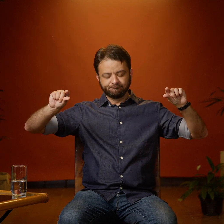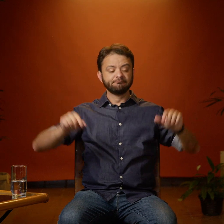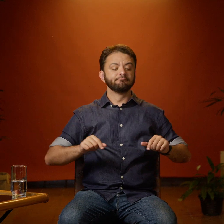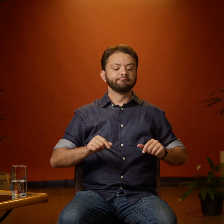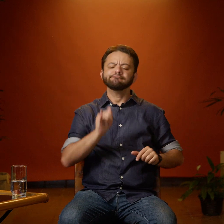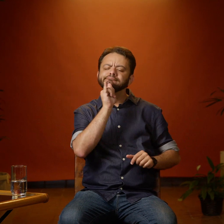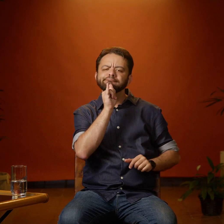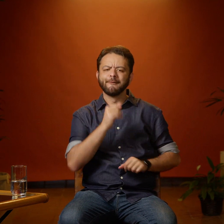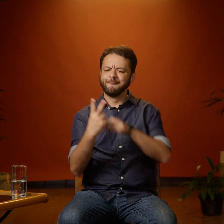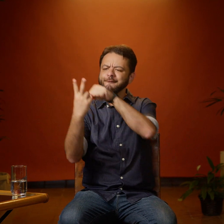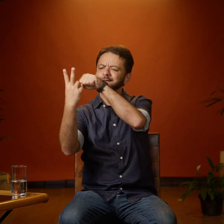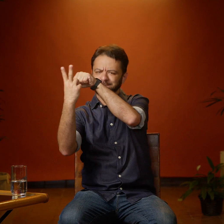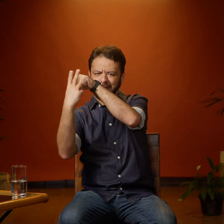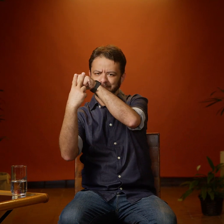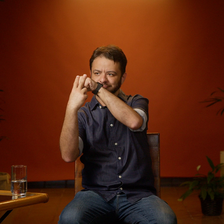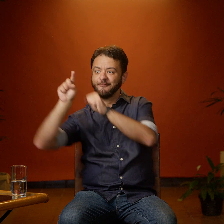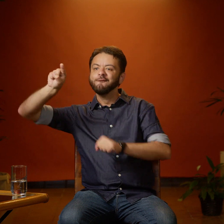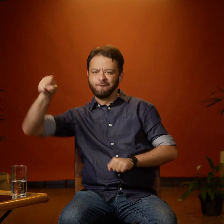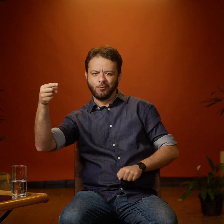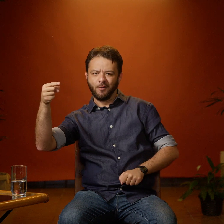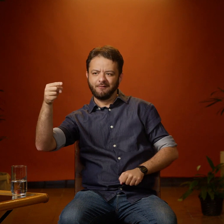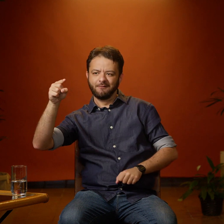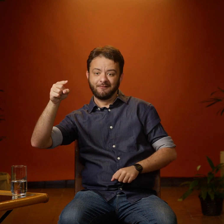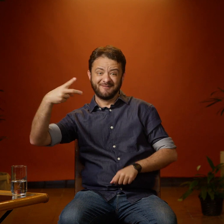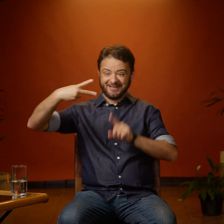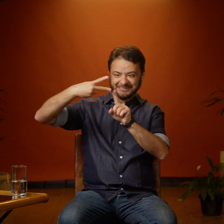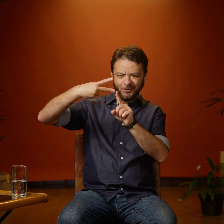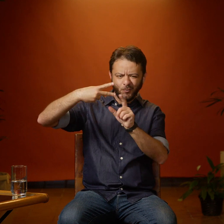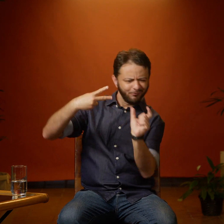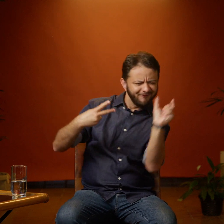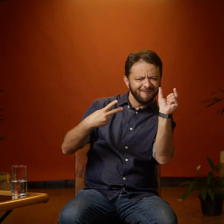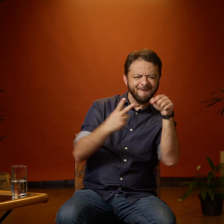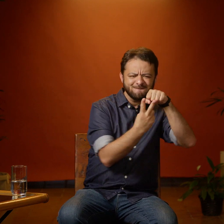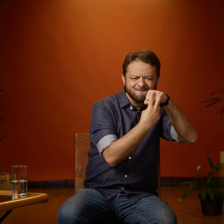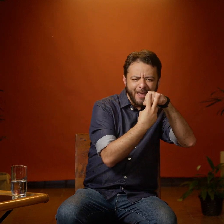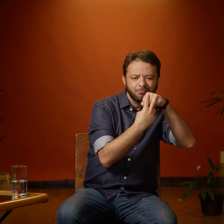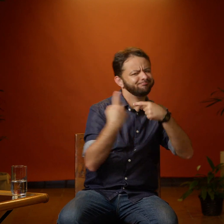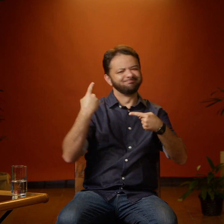E a segunda linha começando com verbo não combina, não fica esclarecido.